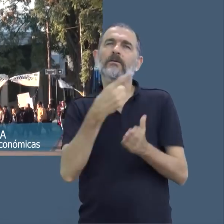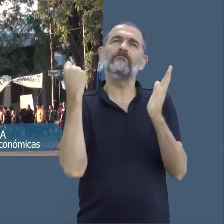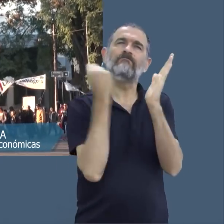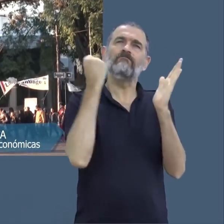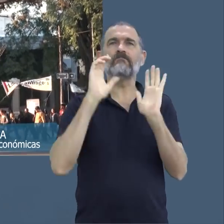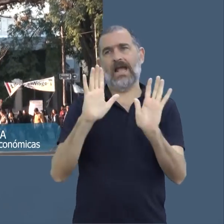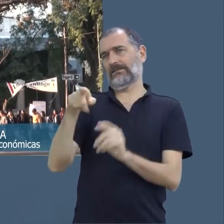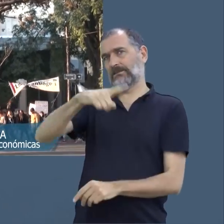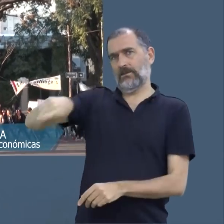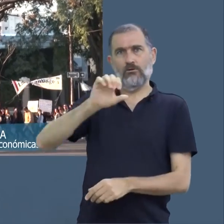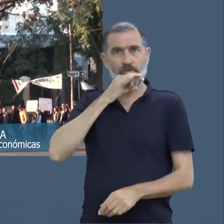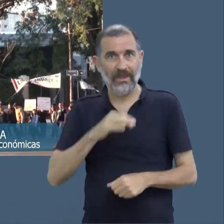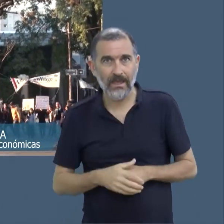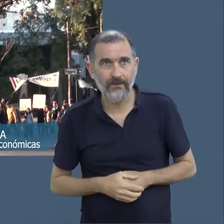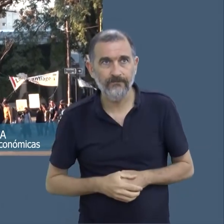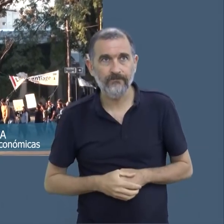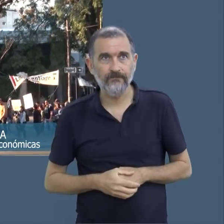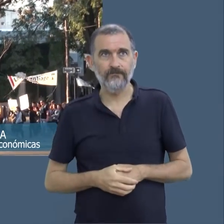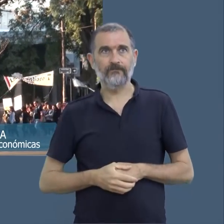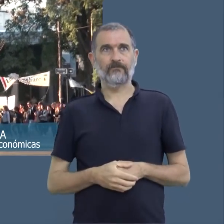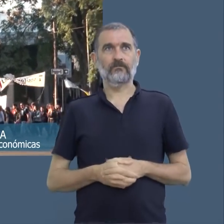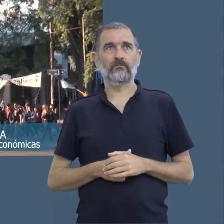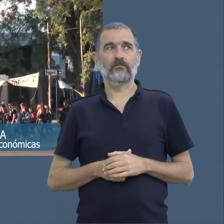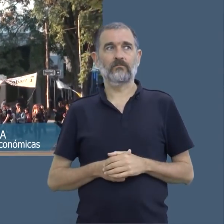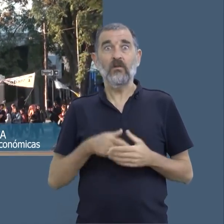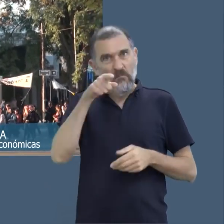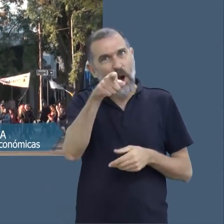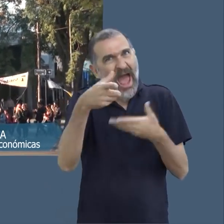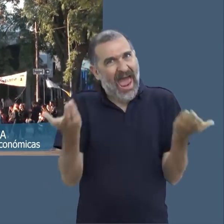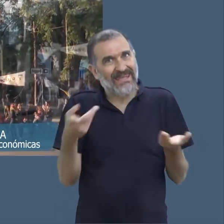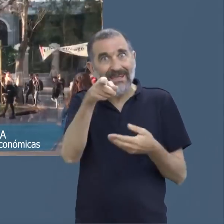por ahí las ovejas. La oveja como el rebaño, como una